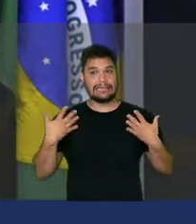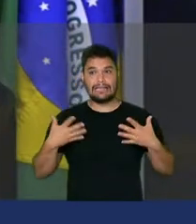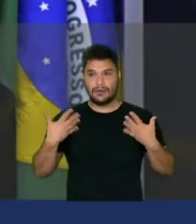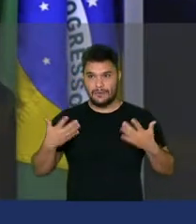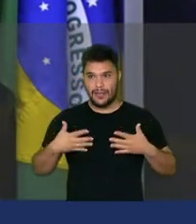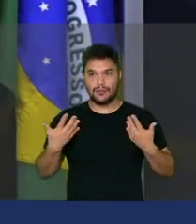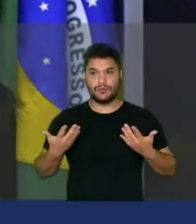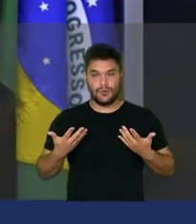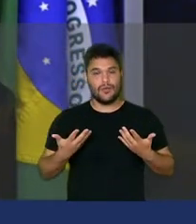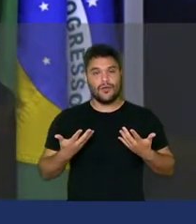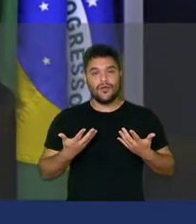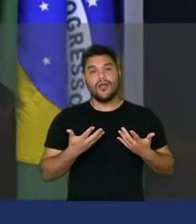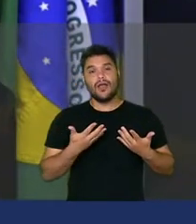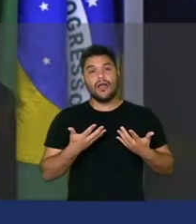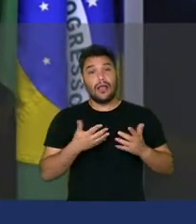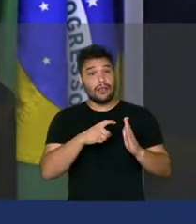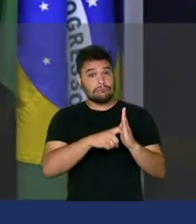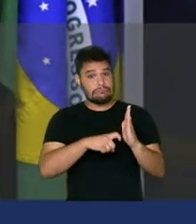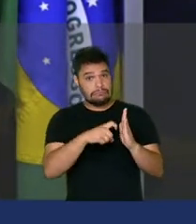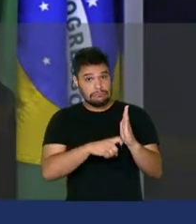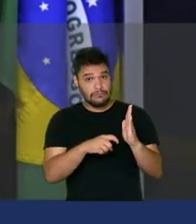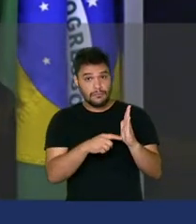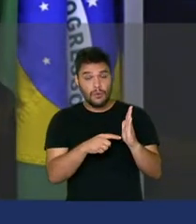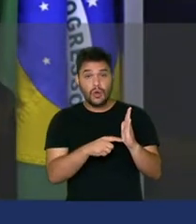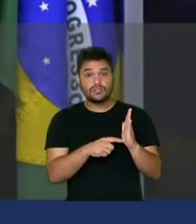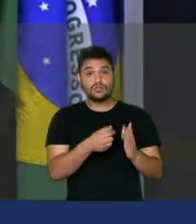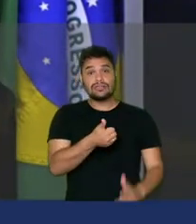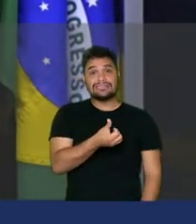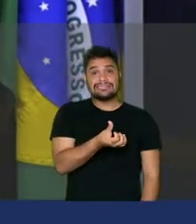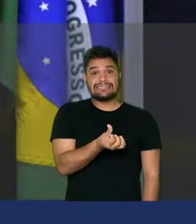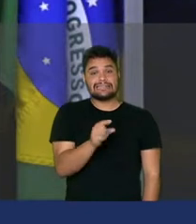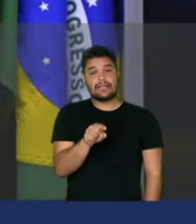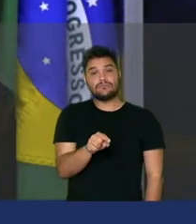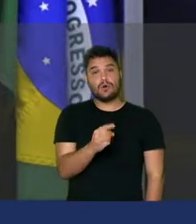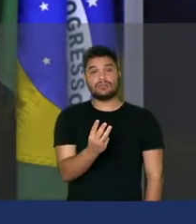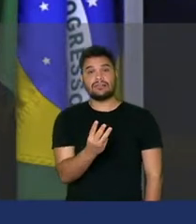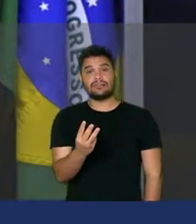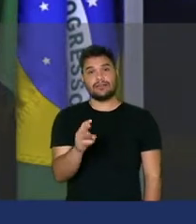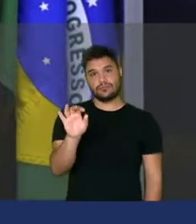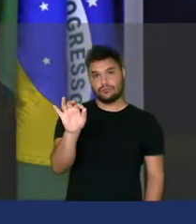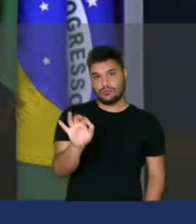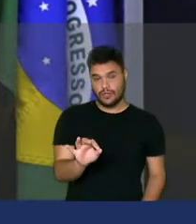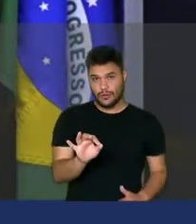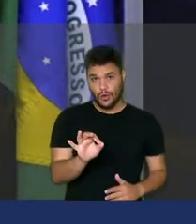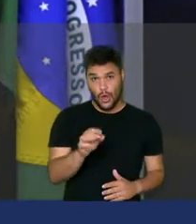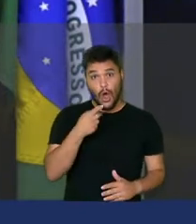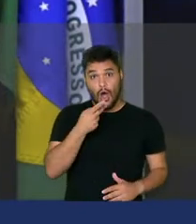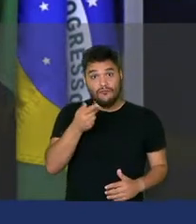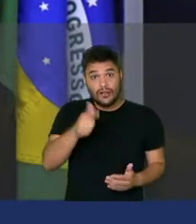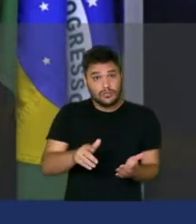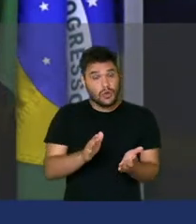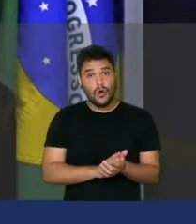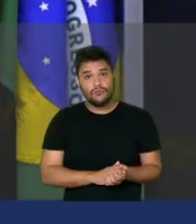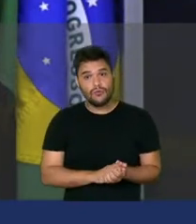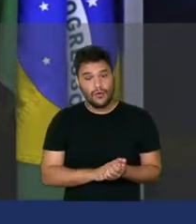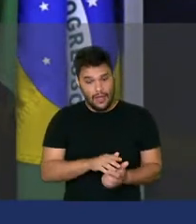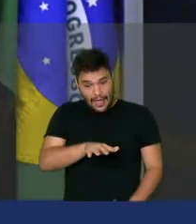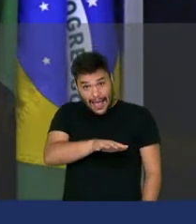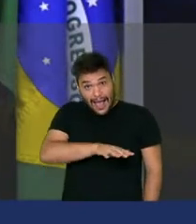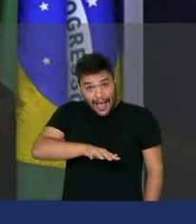VEJAM BEM, UM SETOR DE ENTRET ENIMENTO, A POLÍTICA TRIBUTÁRIA NO BRASIL TEM UMA CARGA DE 16.33%. EU VOU REPETIR, O SETOR DE